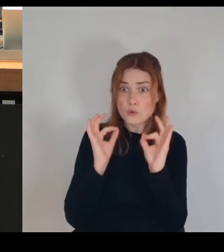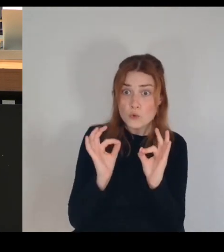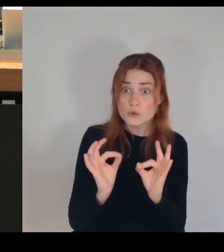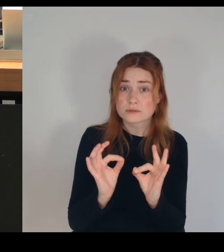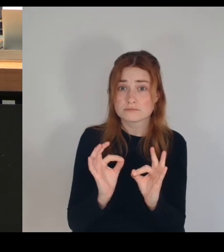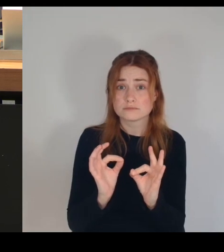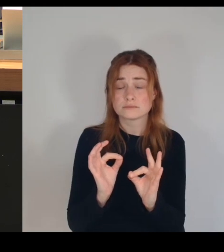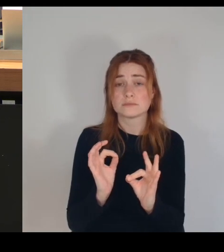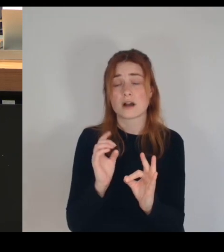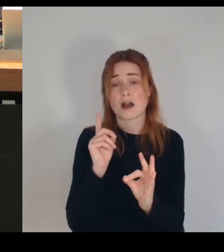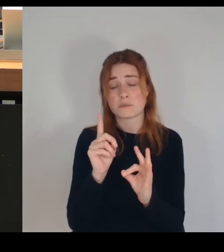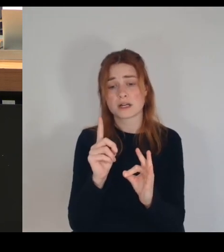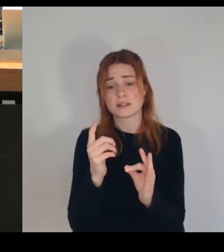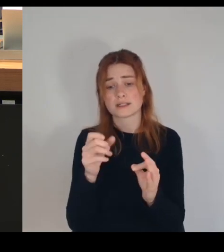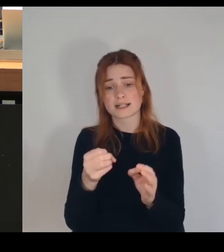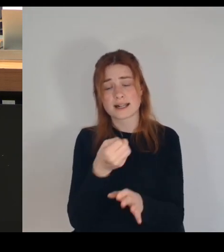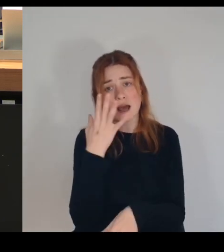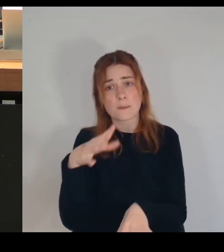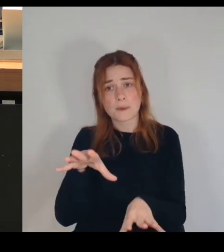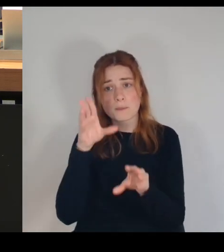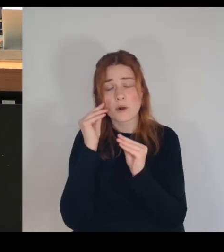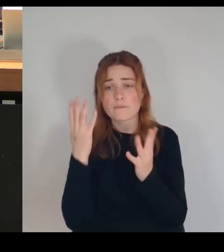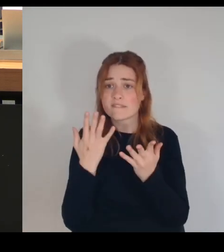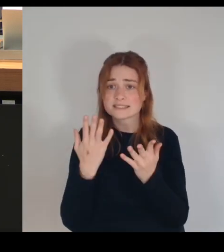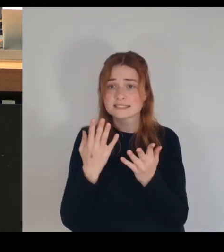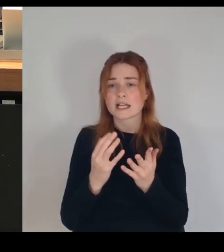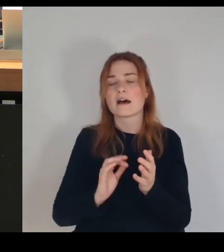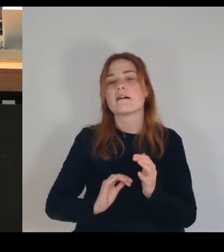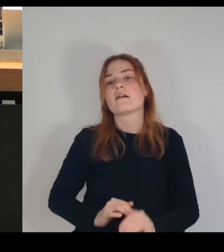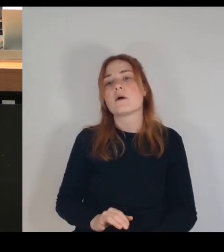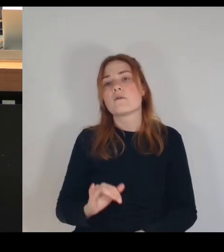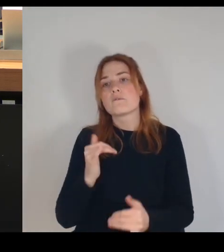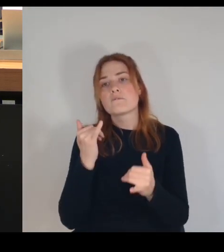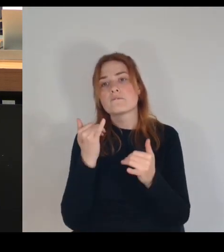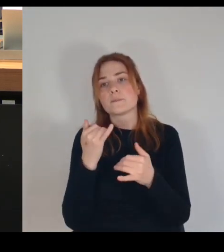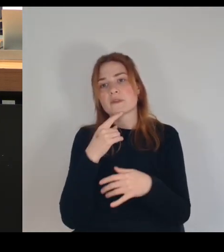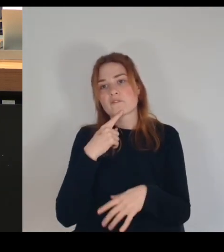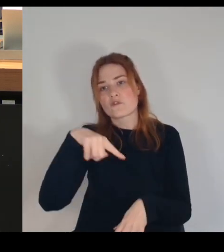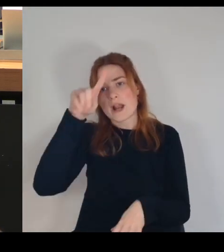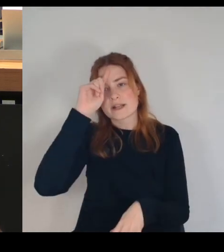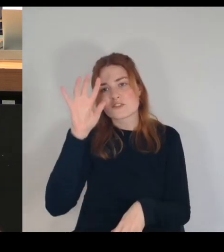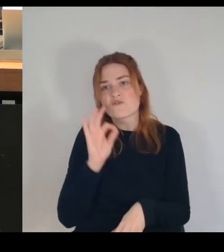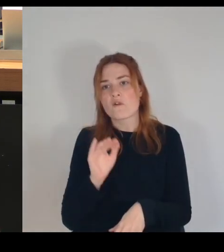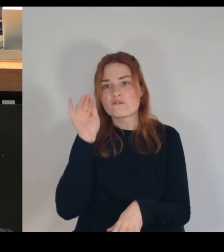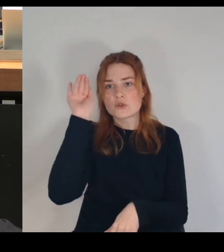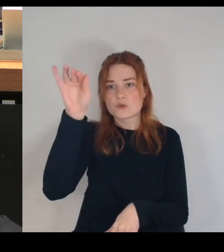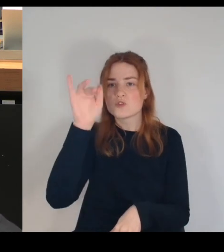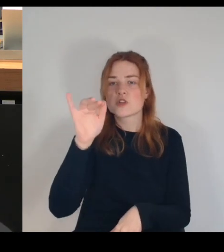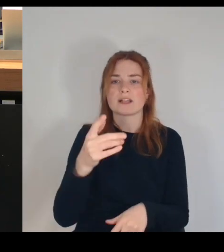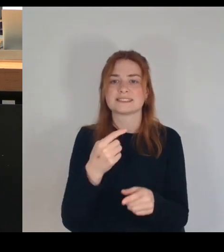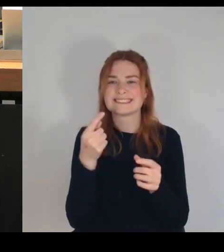guten sachlichen Dinge kapert um eine falsche Klimaideologie von hinten durch die kalte Küche aufs Podium zu bringen.